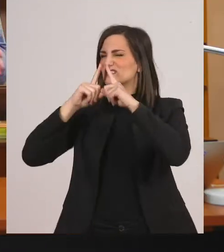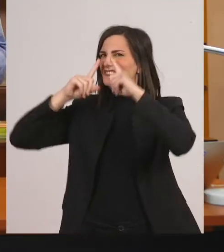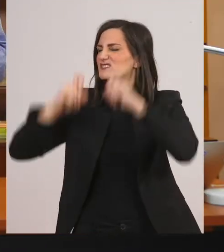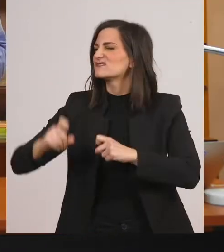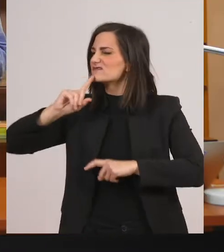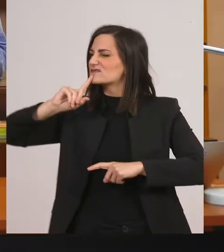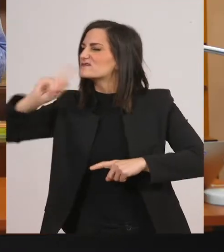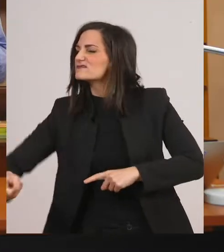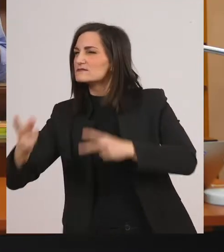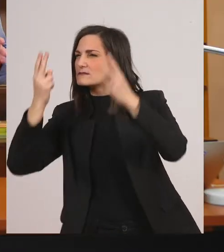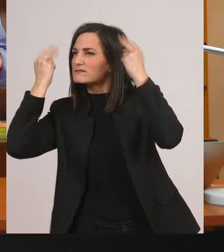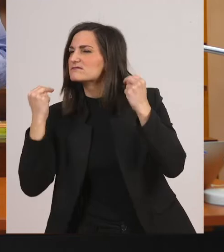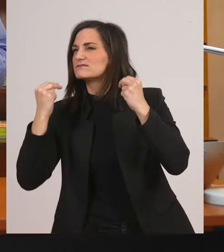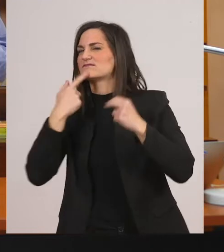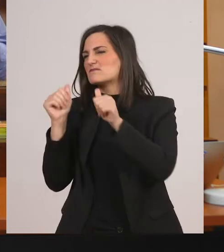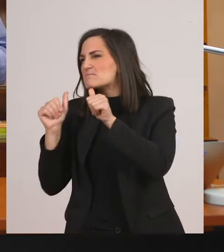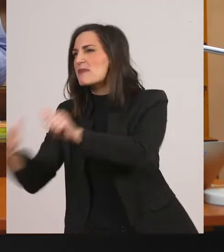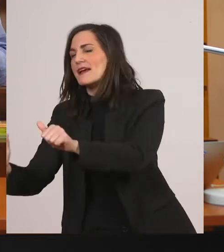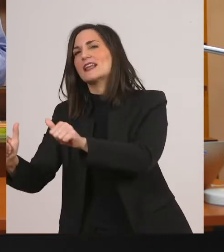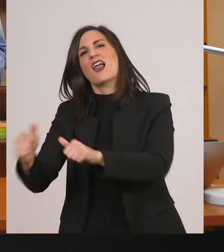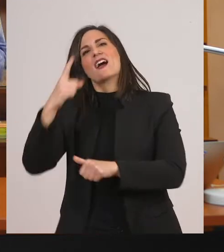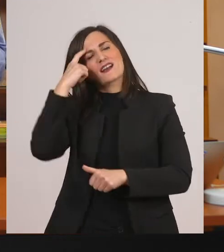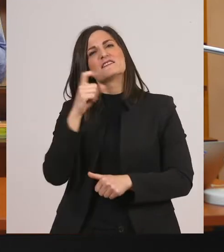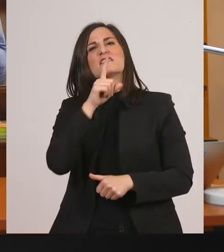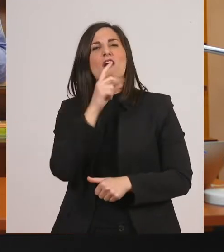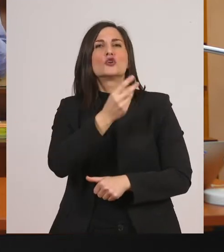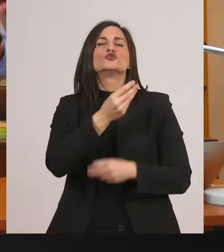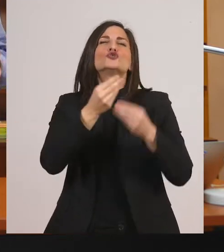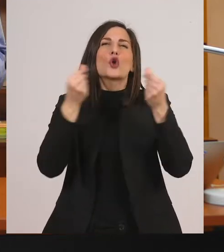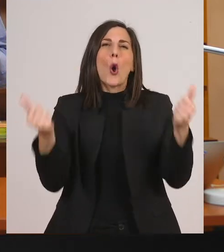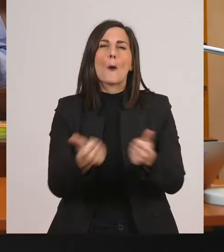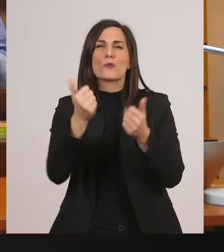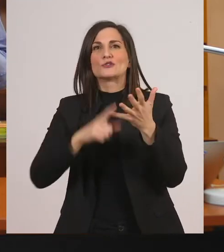Αυτό όμως θα οδηγήσει... Όλοι ξέρουμε πού οδηγεί. Και μπορεί να οδηγήσει και σε πολύ ακραίες καταστάσεις.